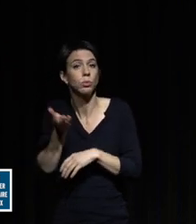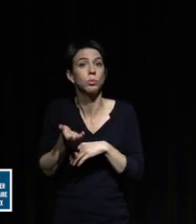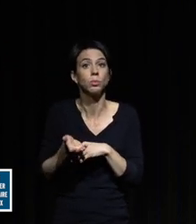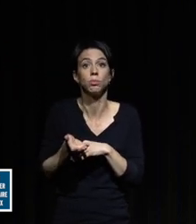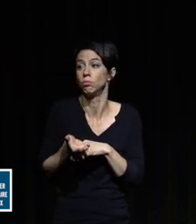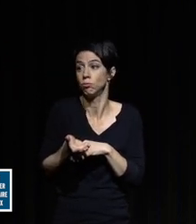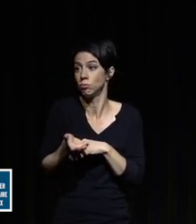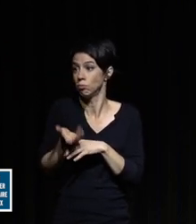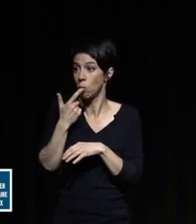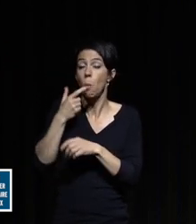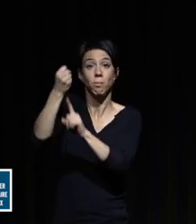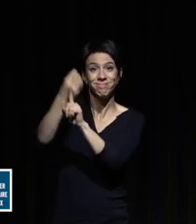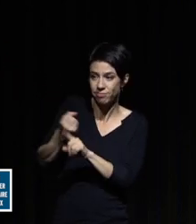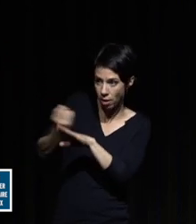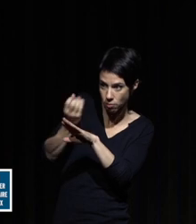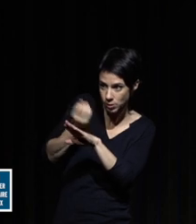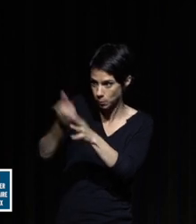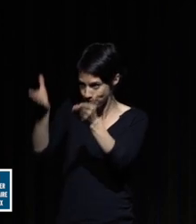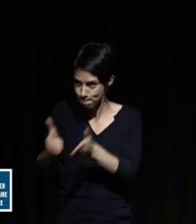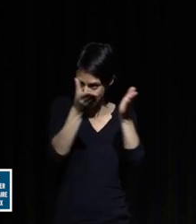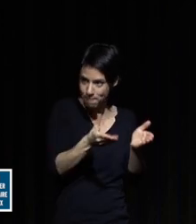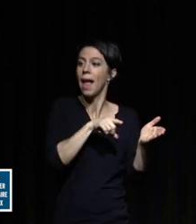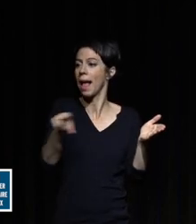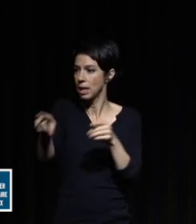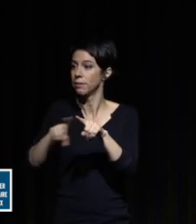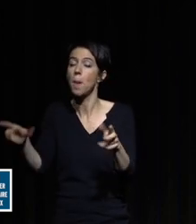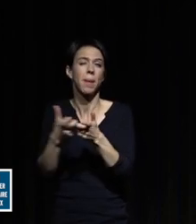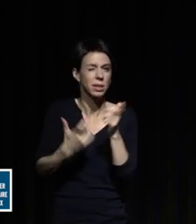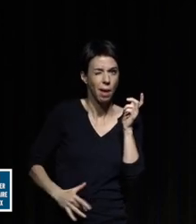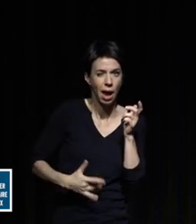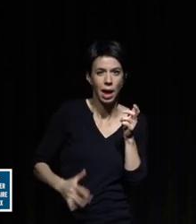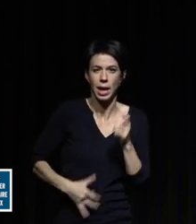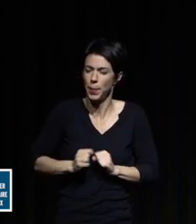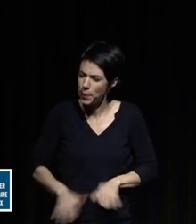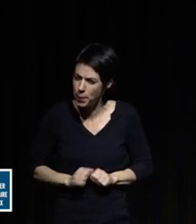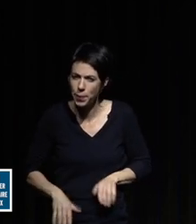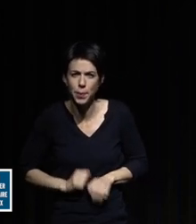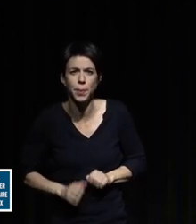symptômes ils vont surtout être là pour les règles abondantes et pour les les douleurs de règles et